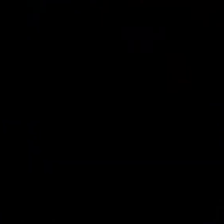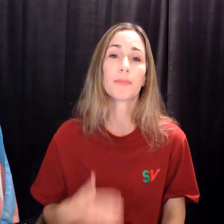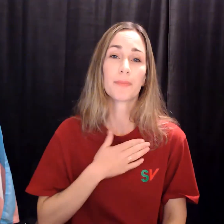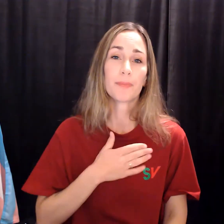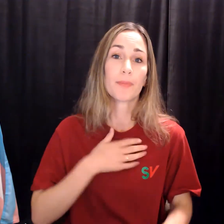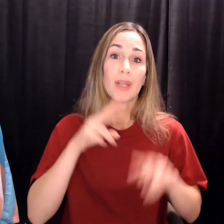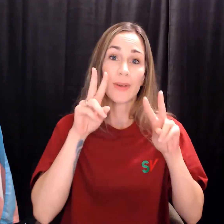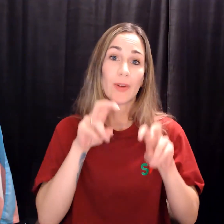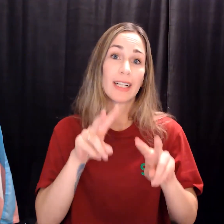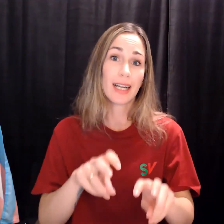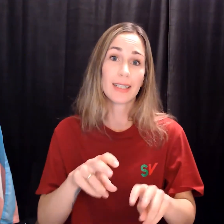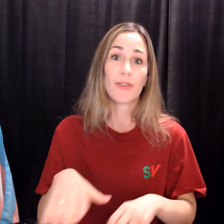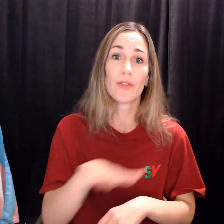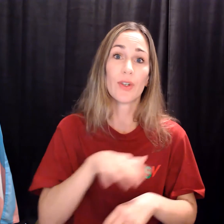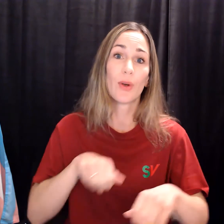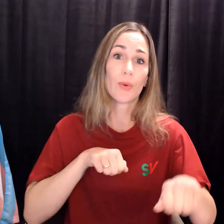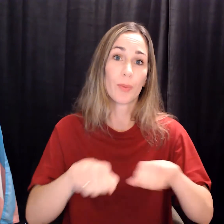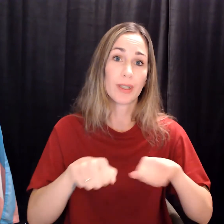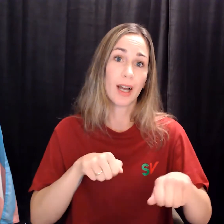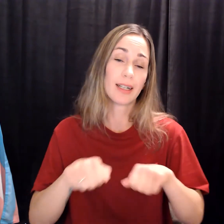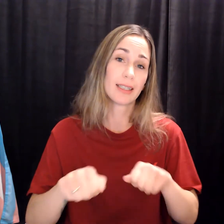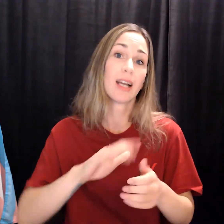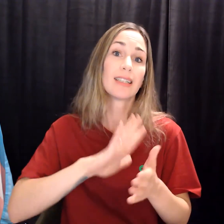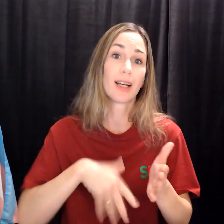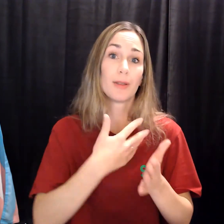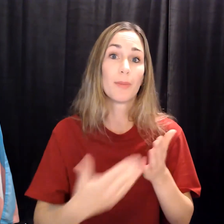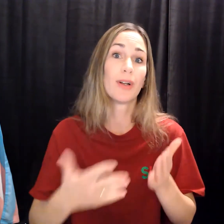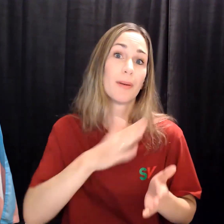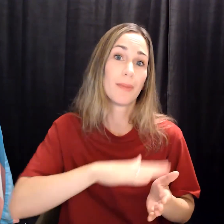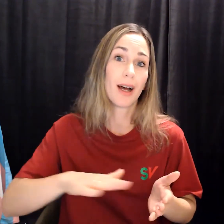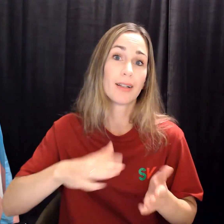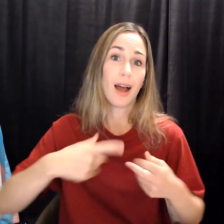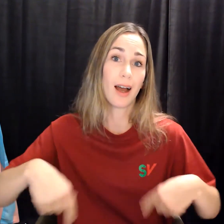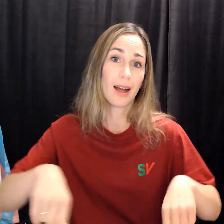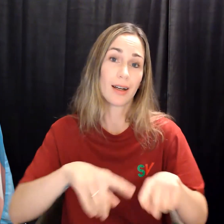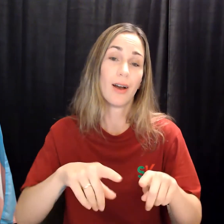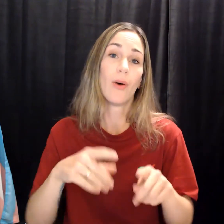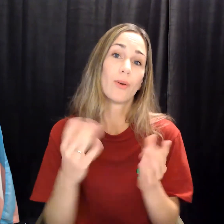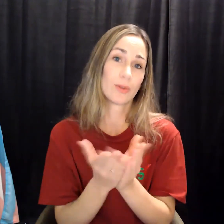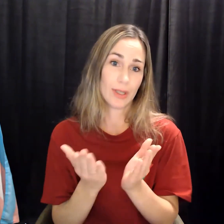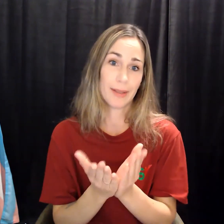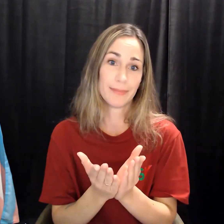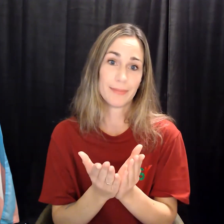Vi vil utrede fylkeskommunale tegnspråklige barnehager og skoler,